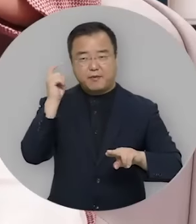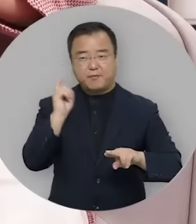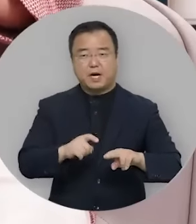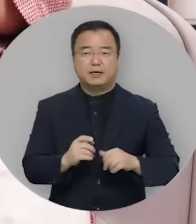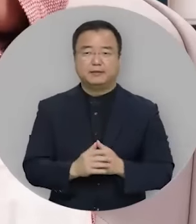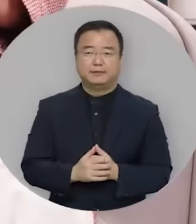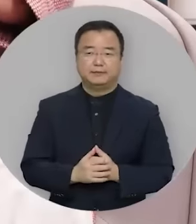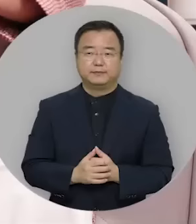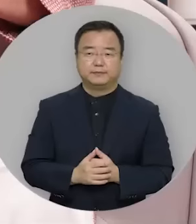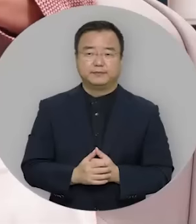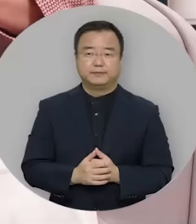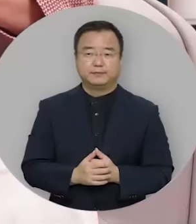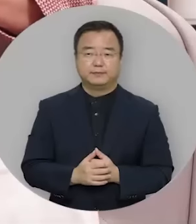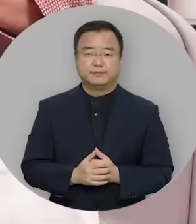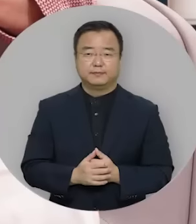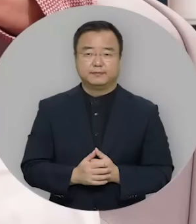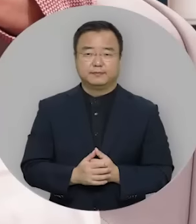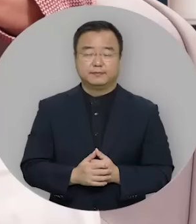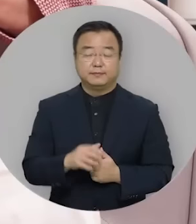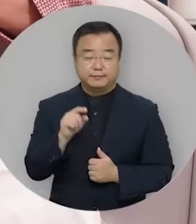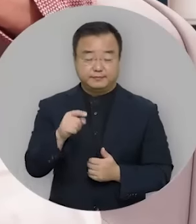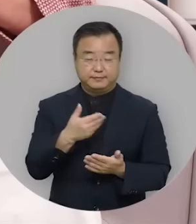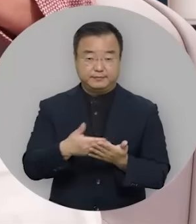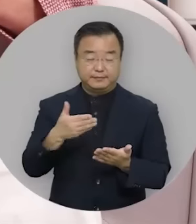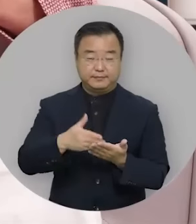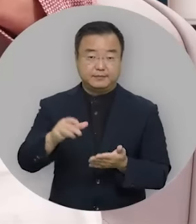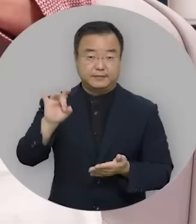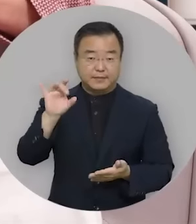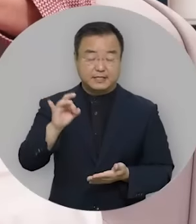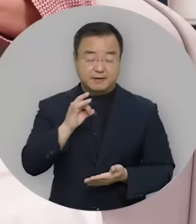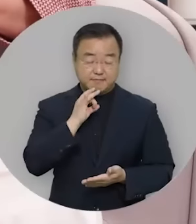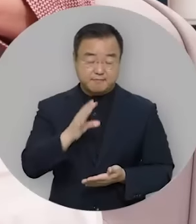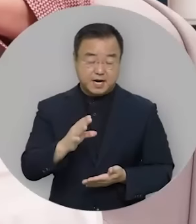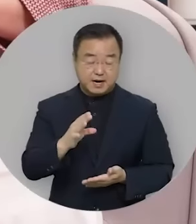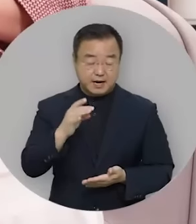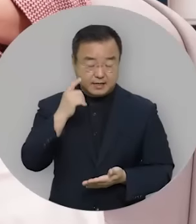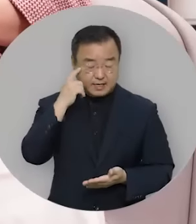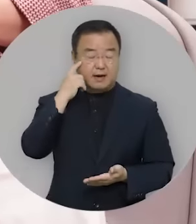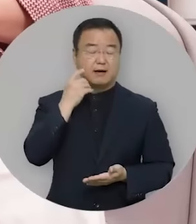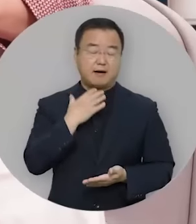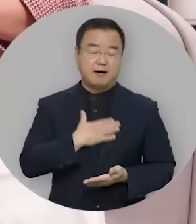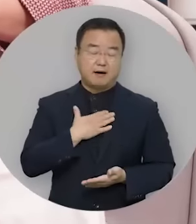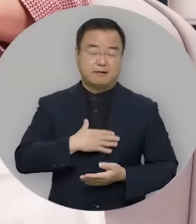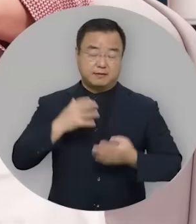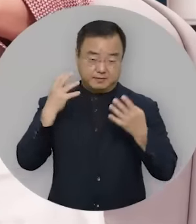근데 사실 그 그림 하나로 제가 깨달은 바가 굉장히 컸던 것 같아요.